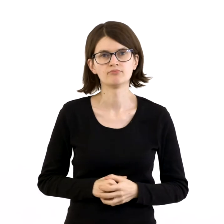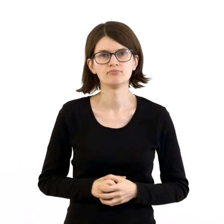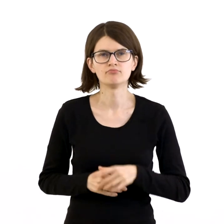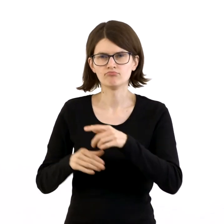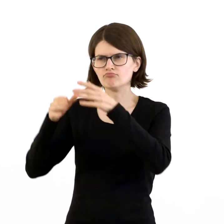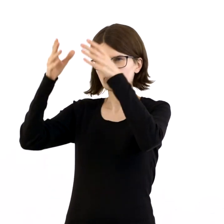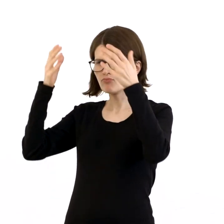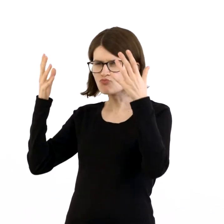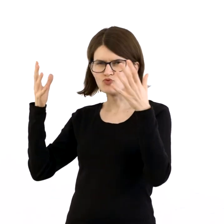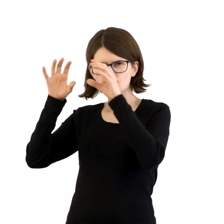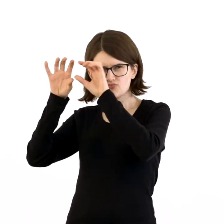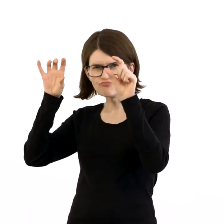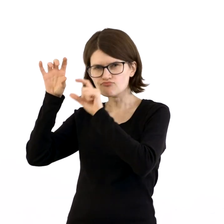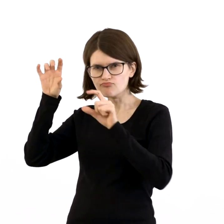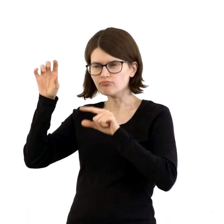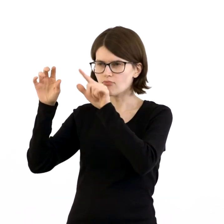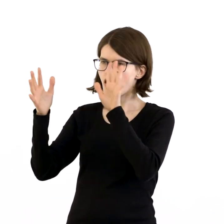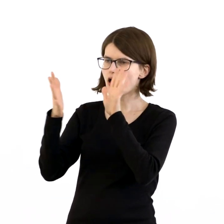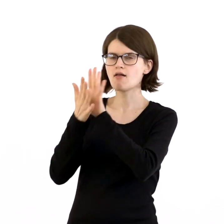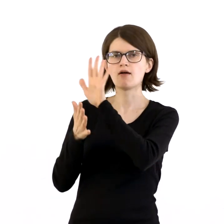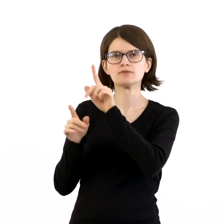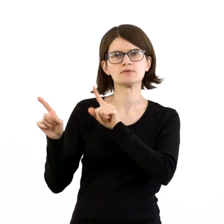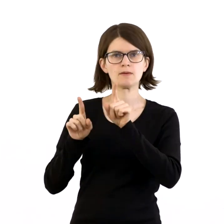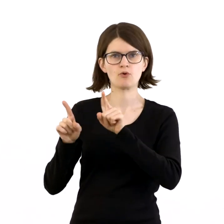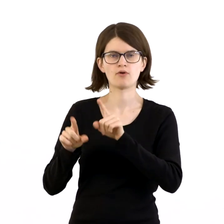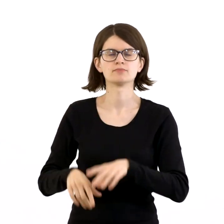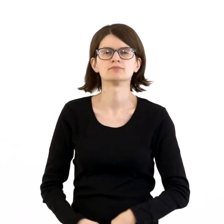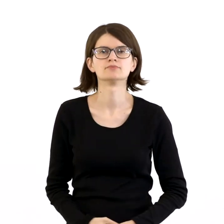Monumentalne sceny mają charakter symboliczny.